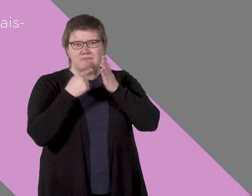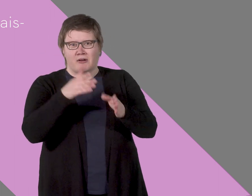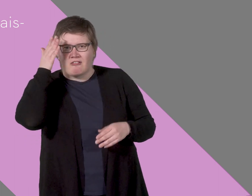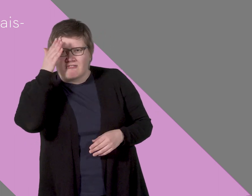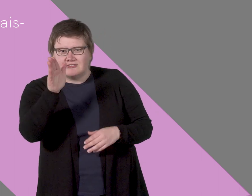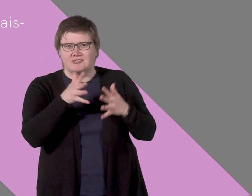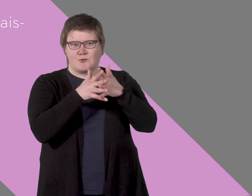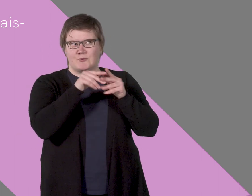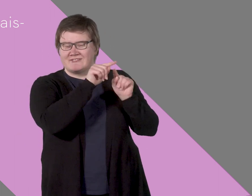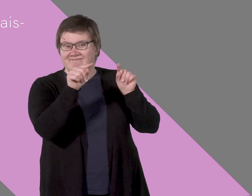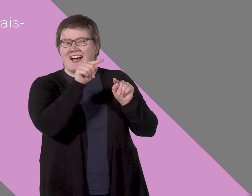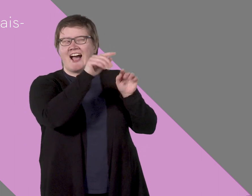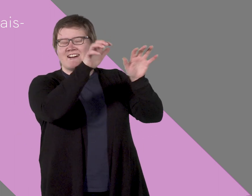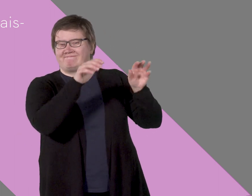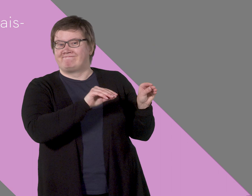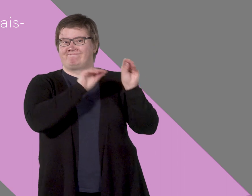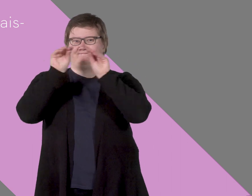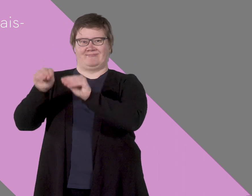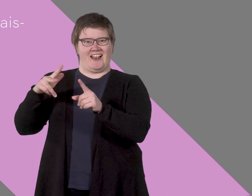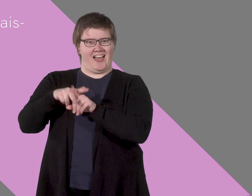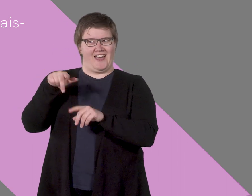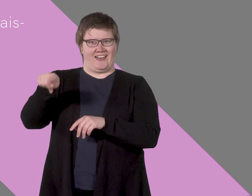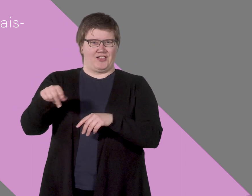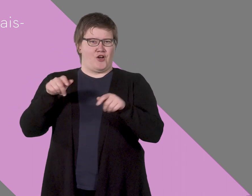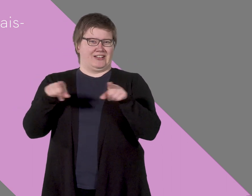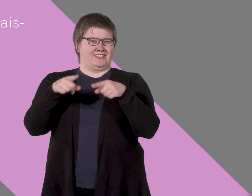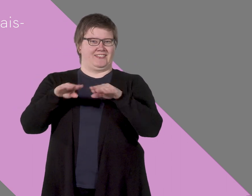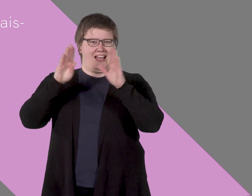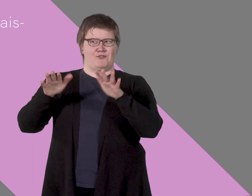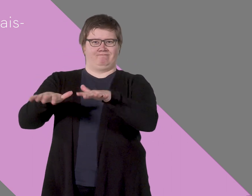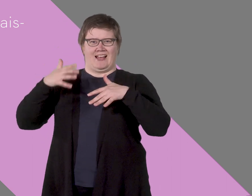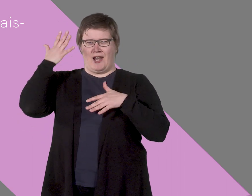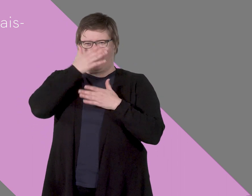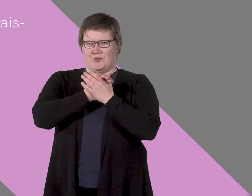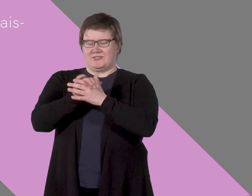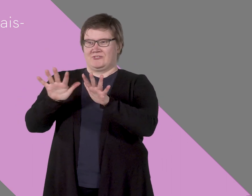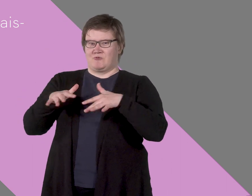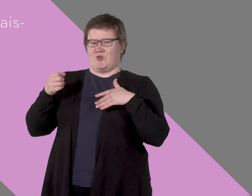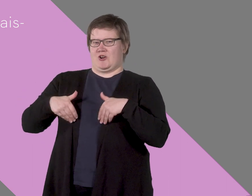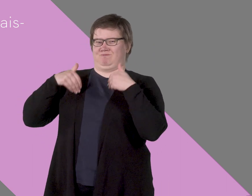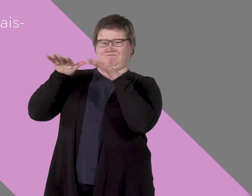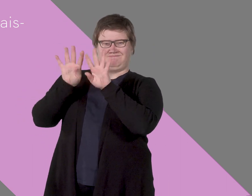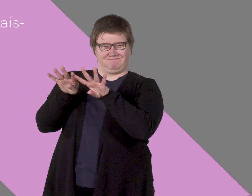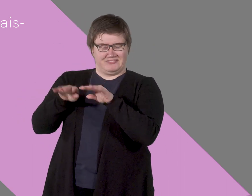mukaan lukien Ranskasta ja Yhdysvalloista, elokuvaystävien iloksi - Lahden konserttitalolle.